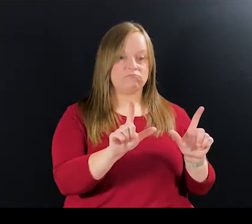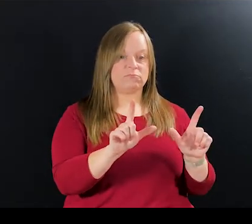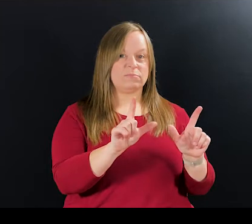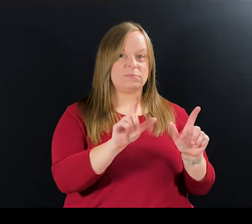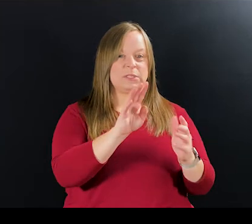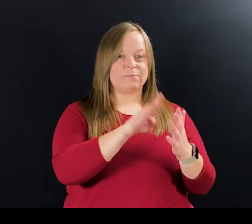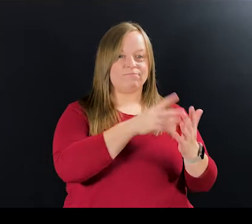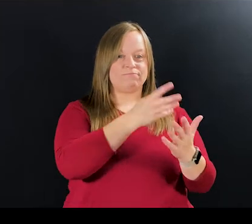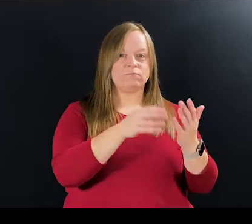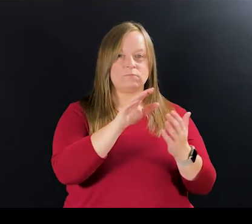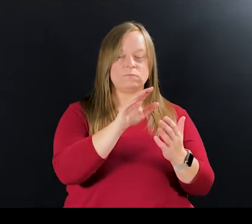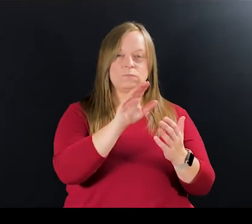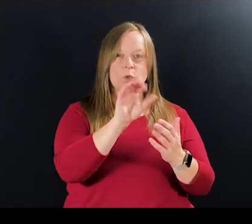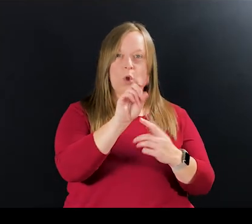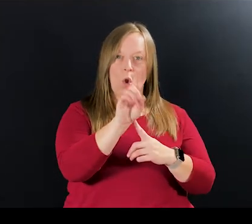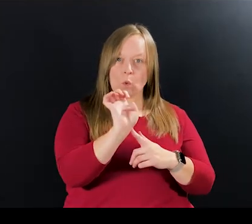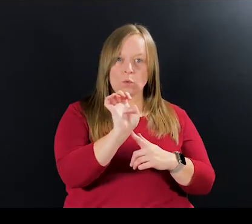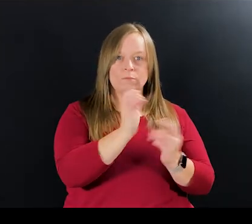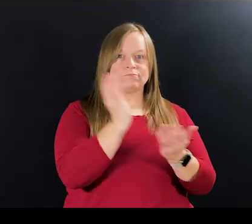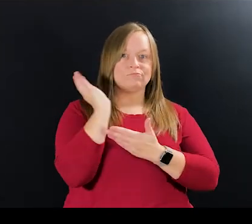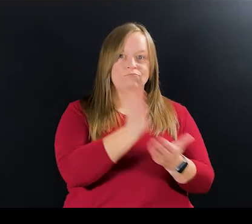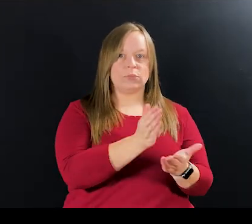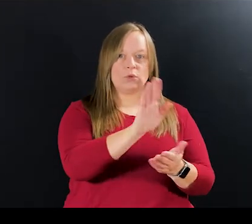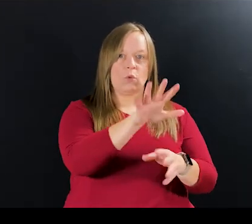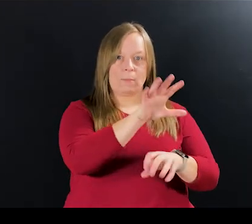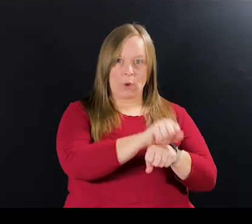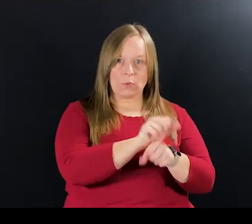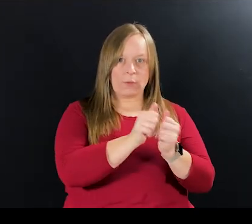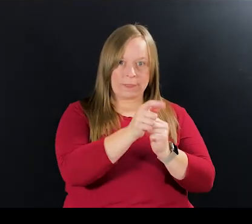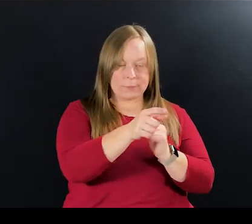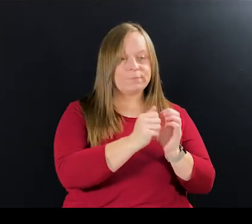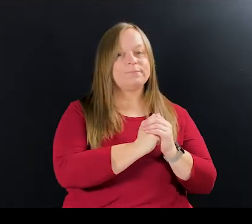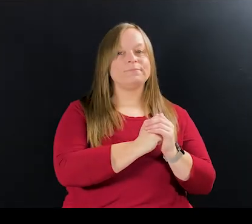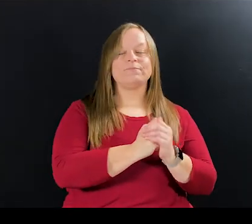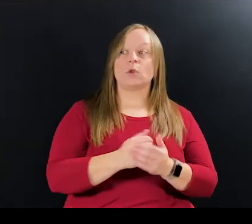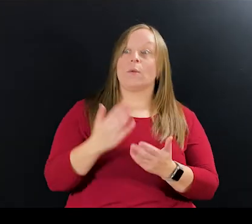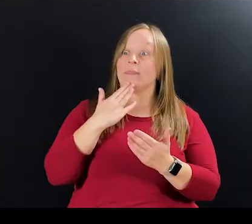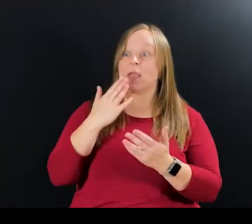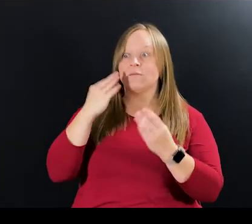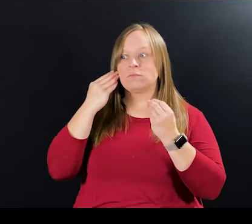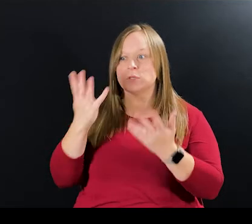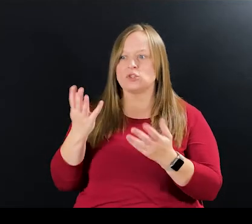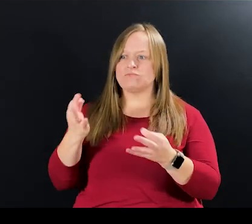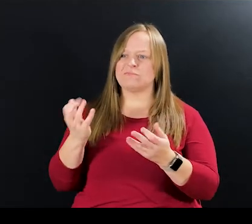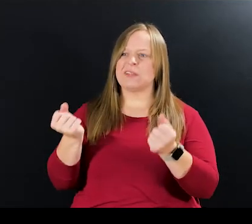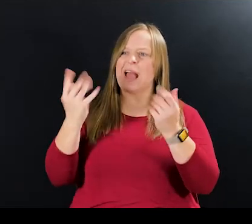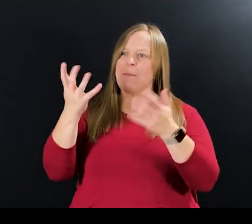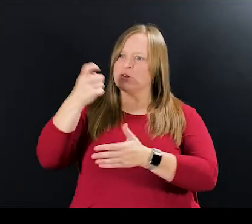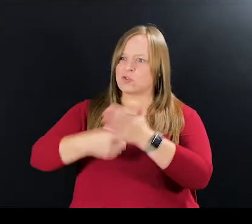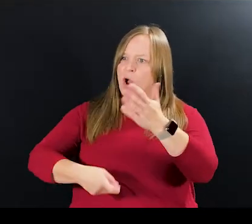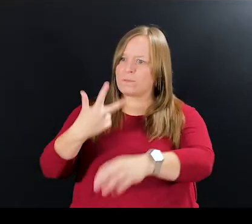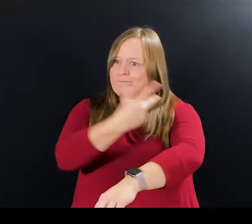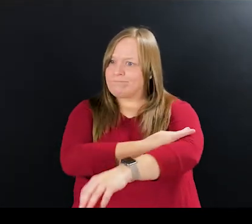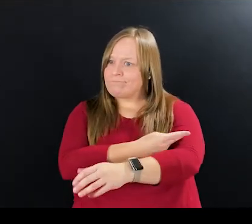que contiene un código de barras y deberá traer esto a su cita. Muchas gracias, y ¿tiene algún costo esta vacuna?